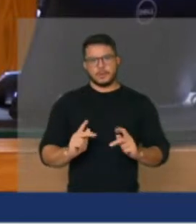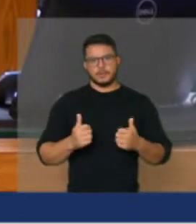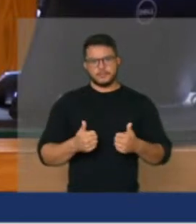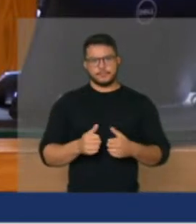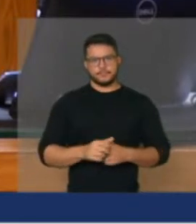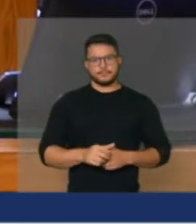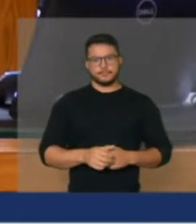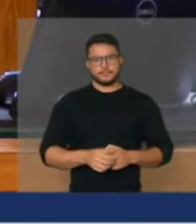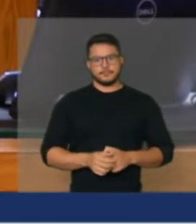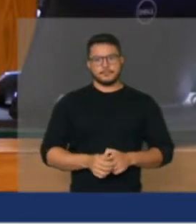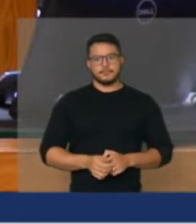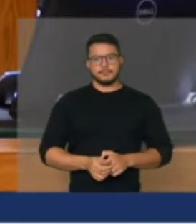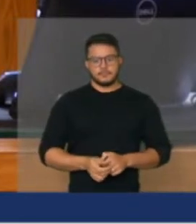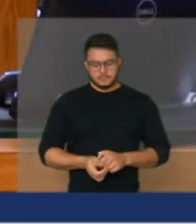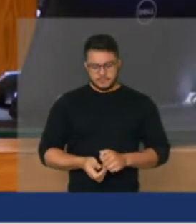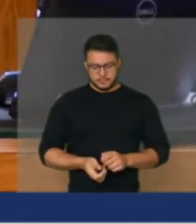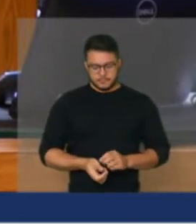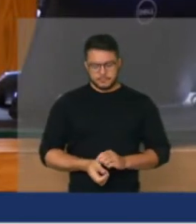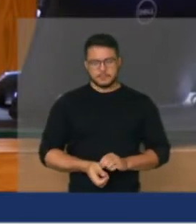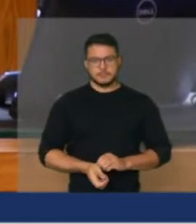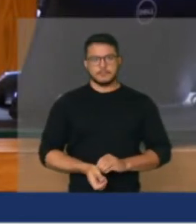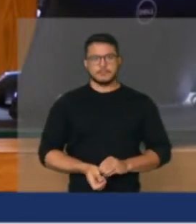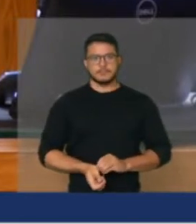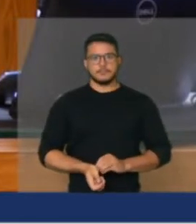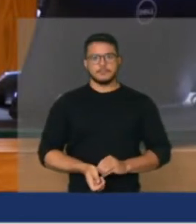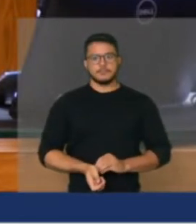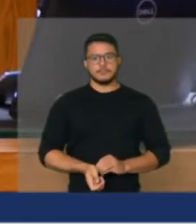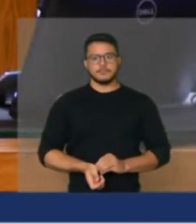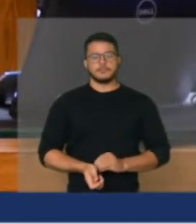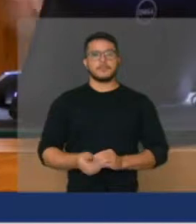SÓ PARA NÃO ABRIR PRECEDENTE. ORIENTAÇÃO DE